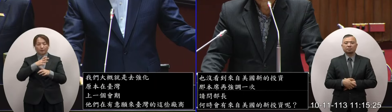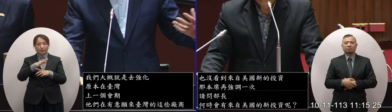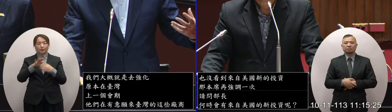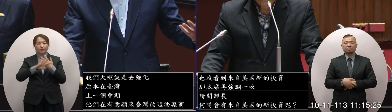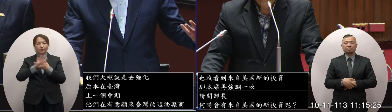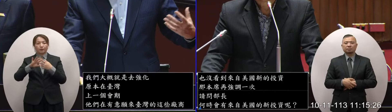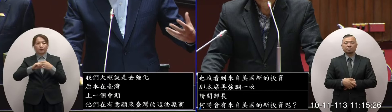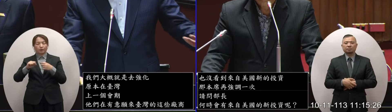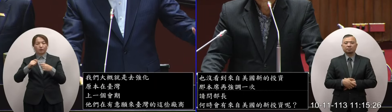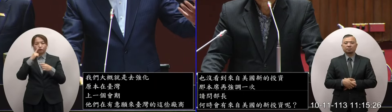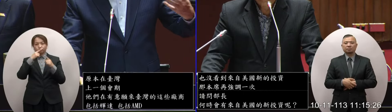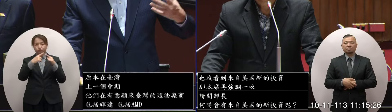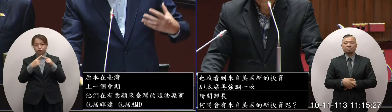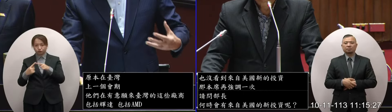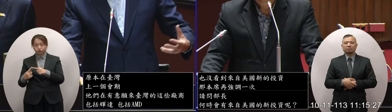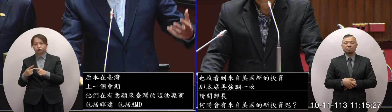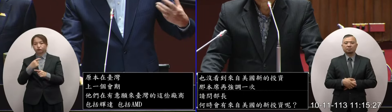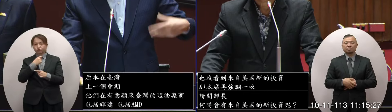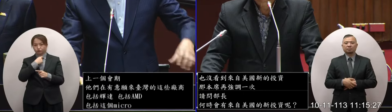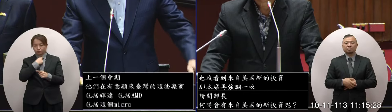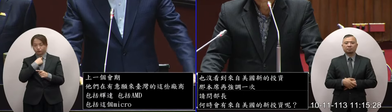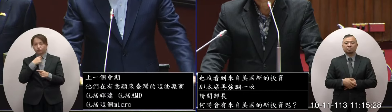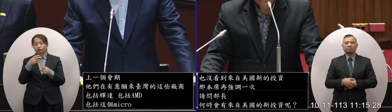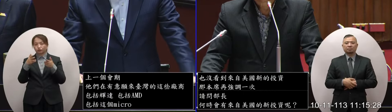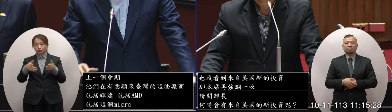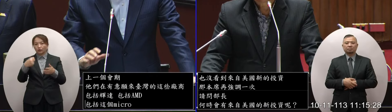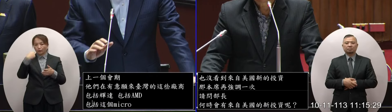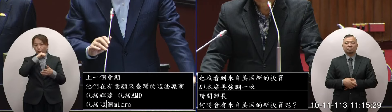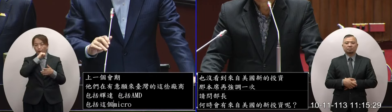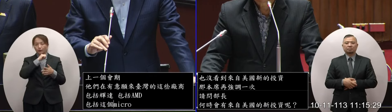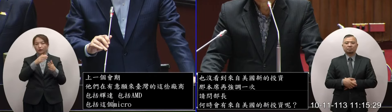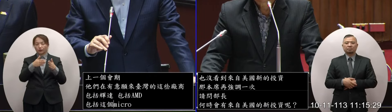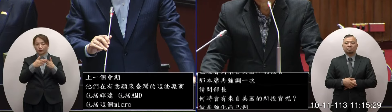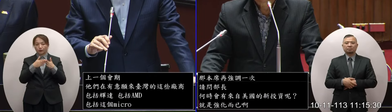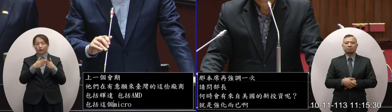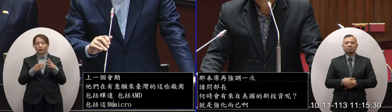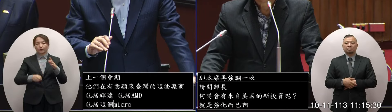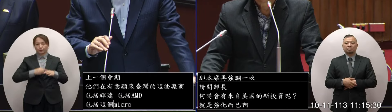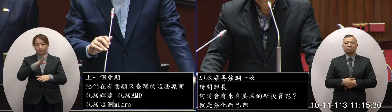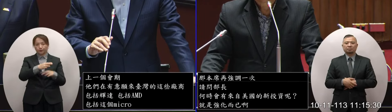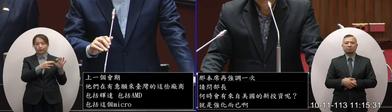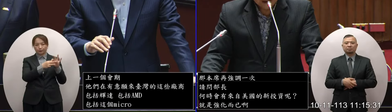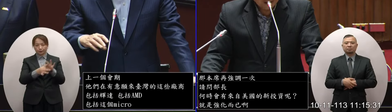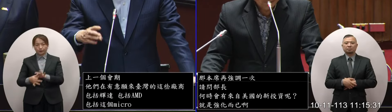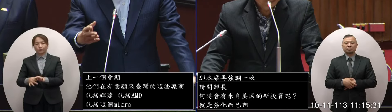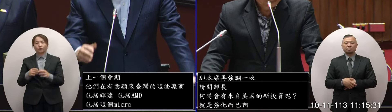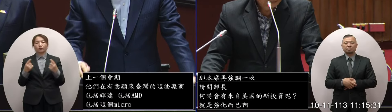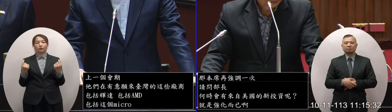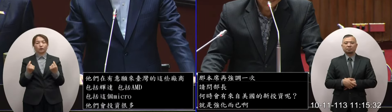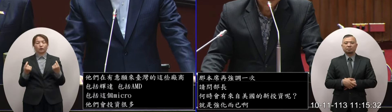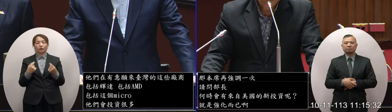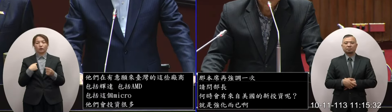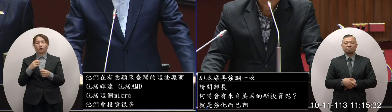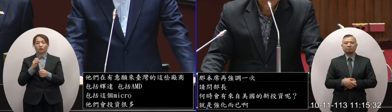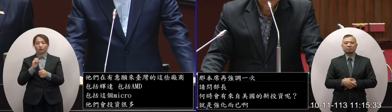所以我們要繼續 讓他在台灣能夠繼續投資台灣 譬如說我跟您報告